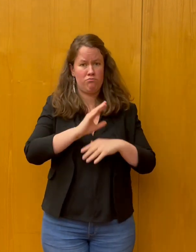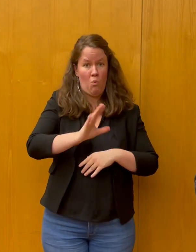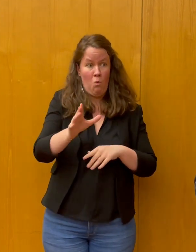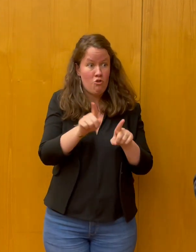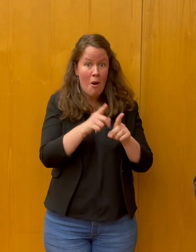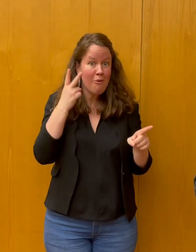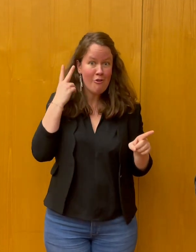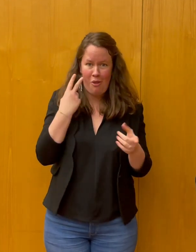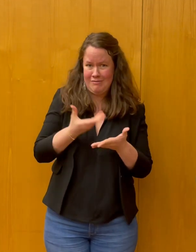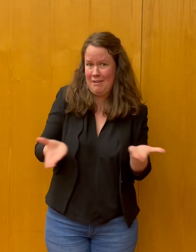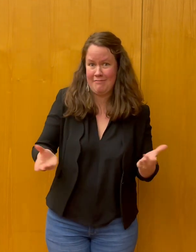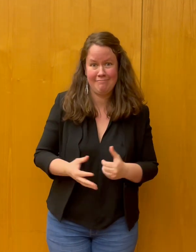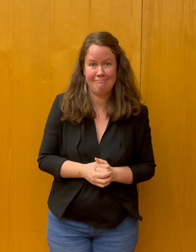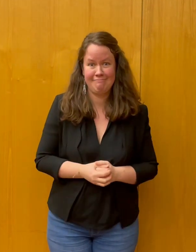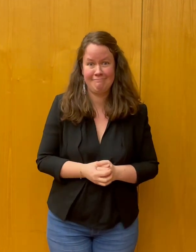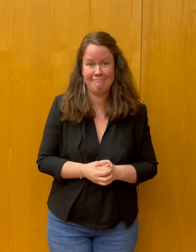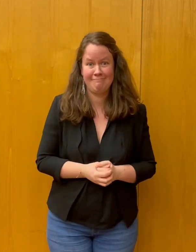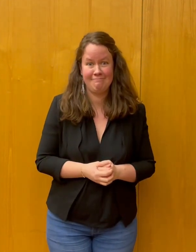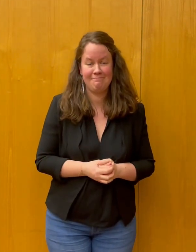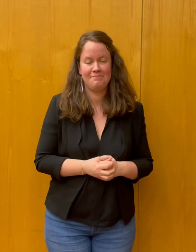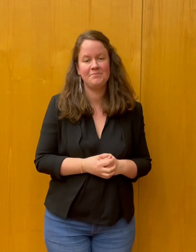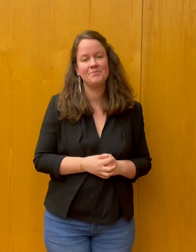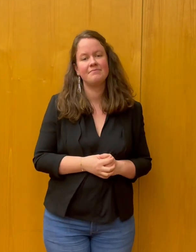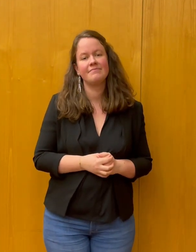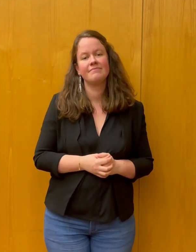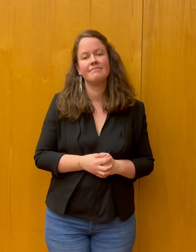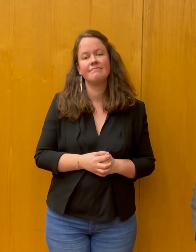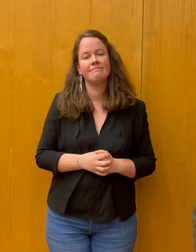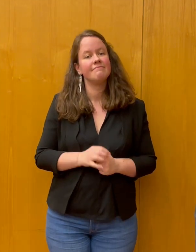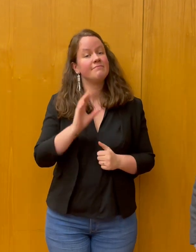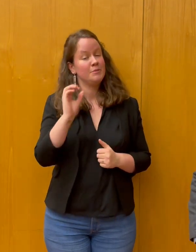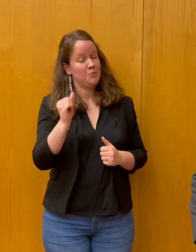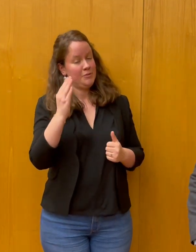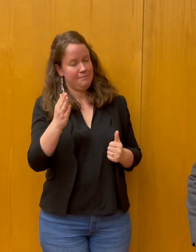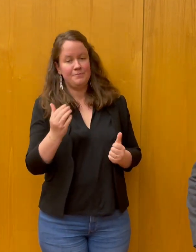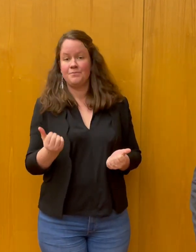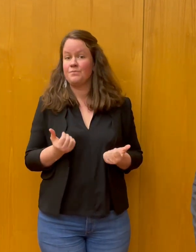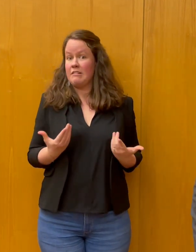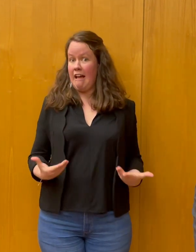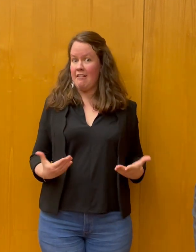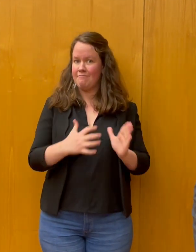C’est ce qui nous a amenés à faire une proposition très claire qui est un peu